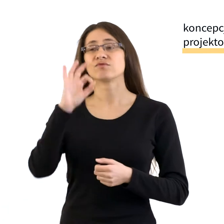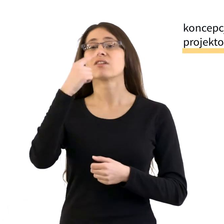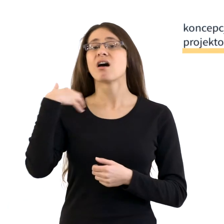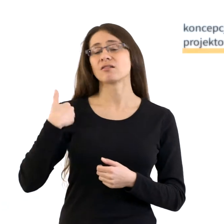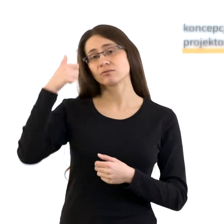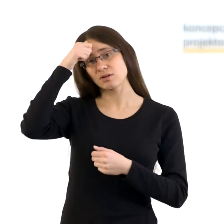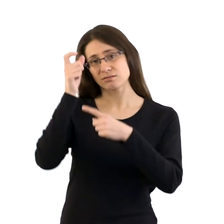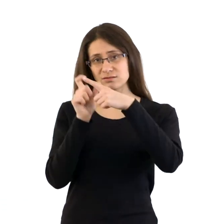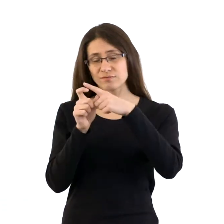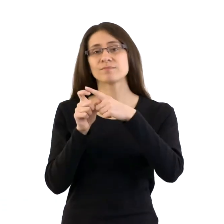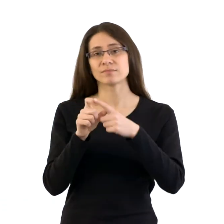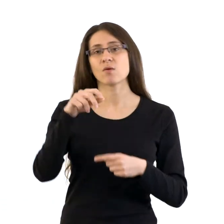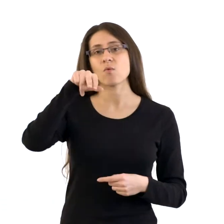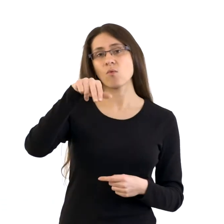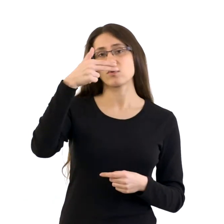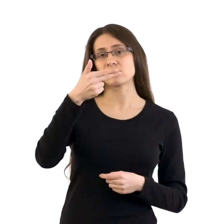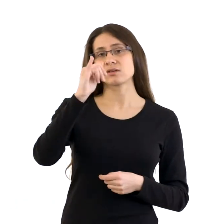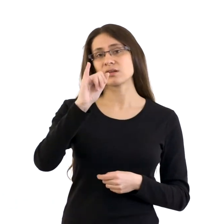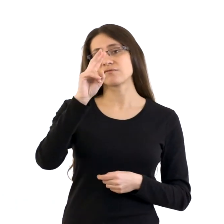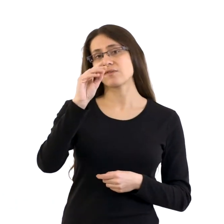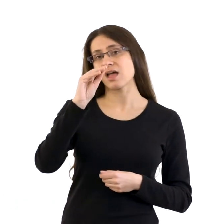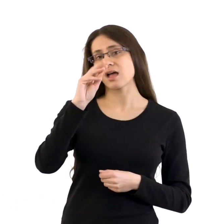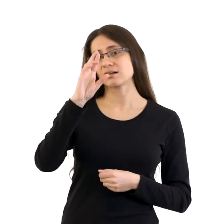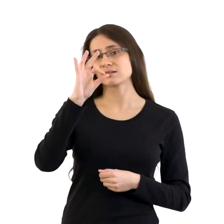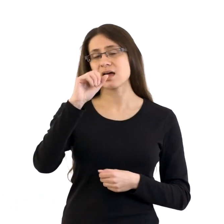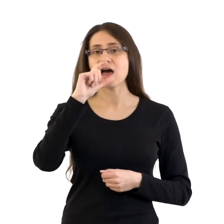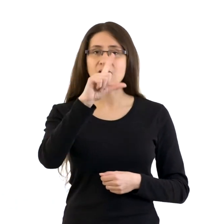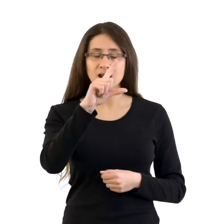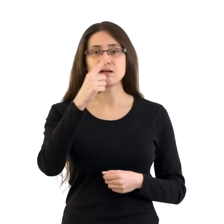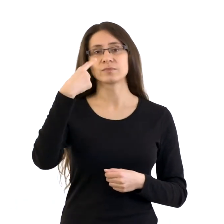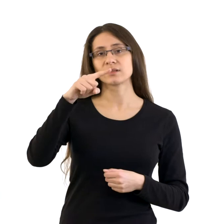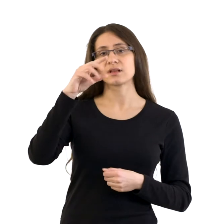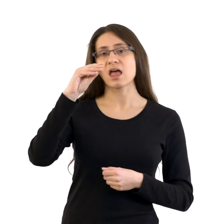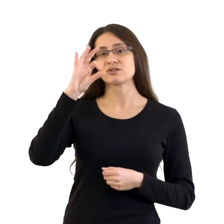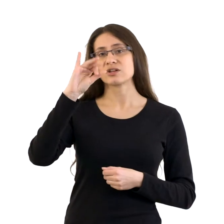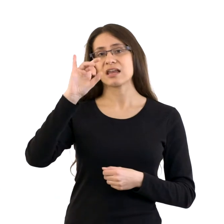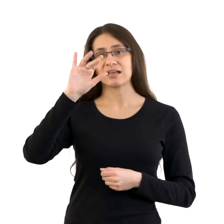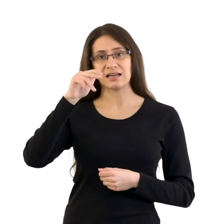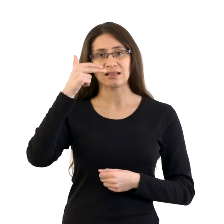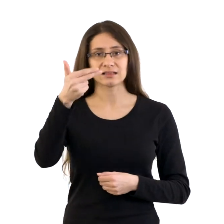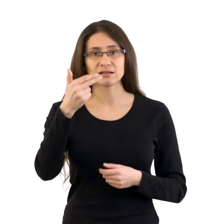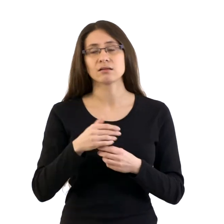(z jęz.ang. universal design)